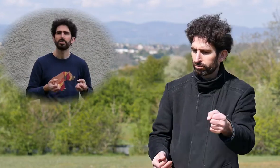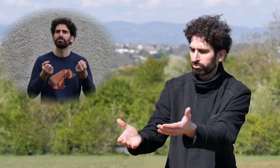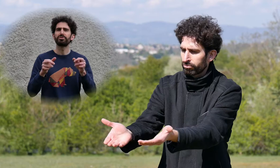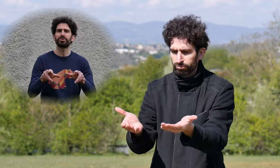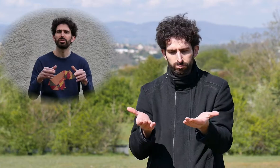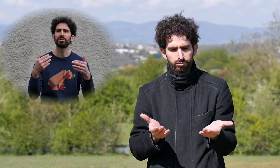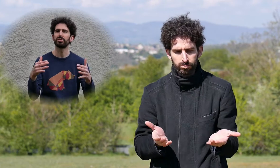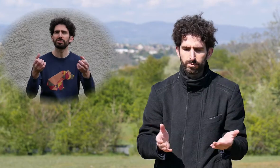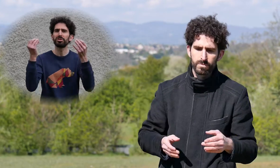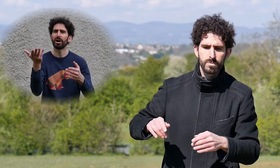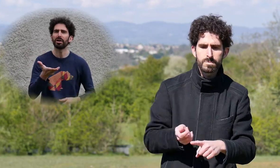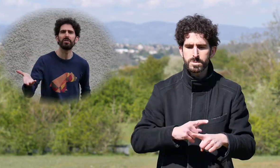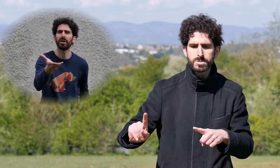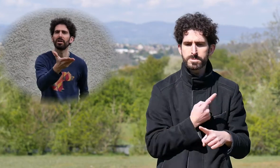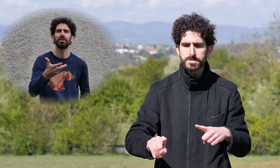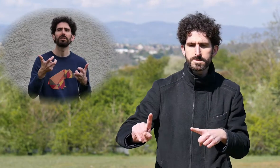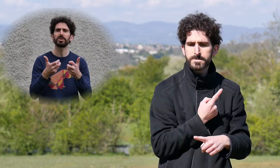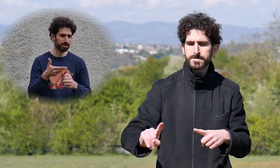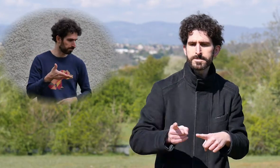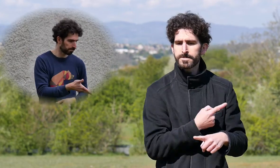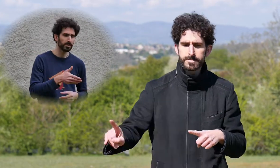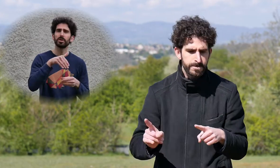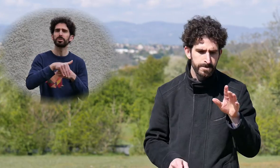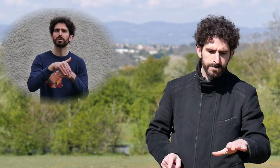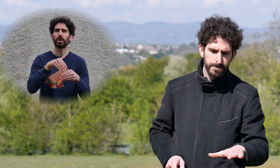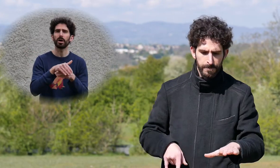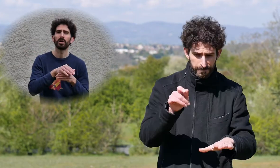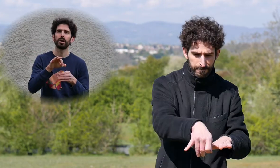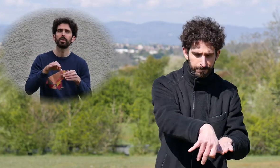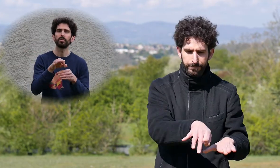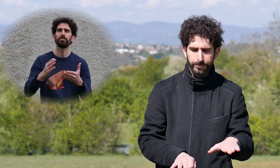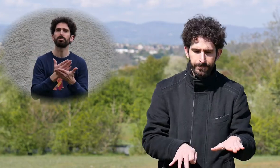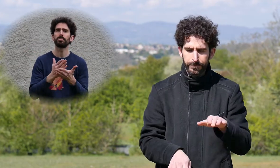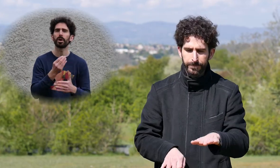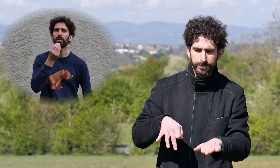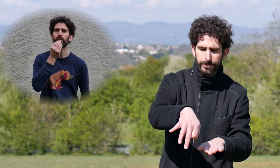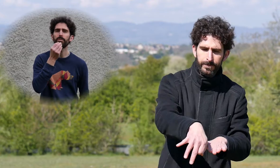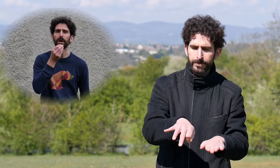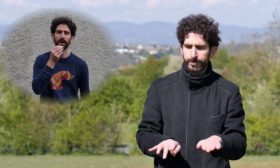* Je suis sûr que ça vous est déjà arrivé. * * Par exemple, ce soir je prépare le repas. *